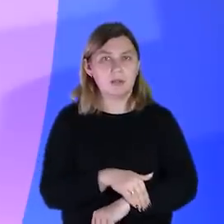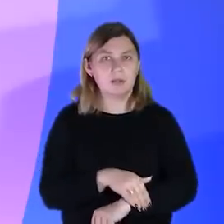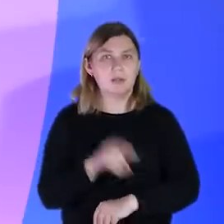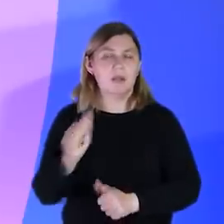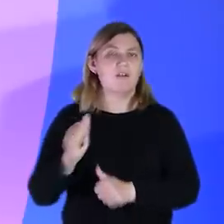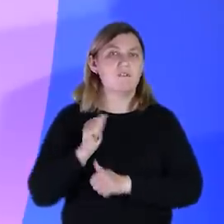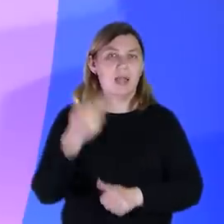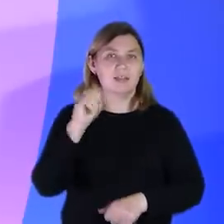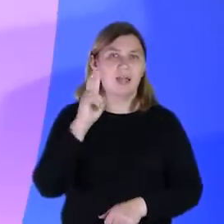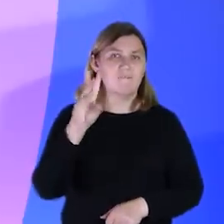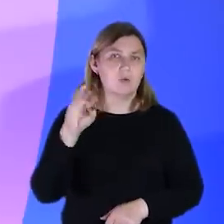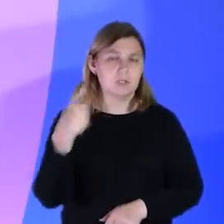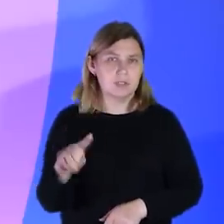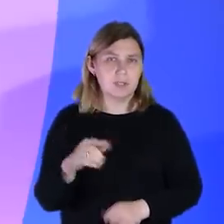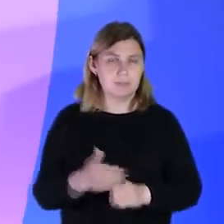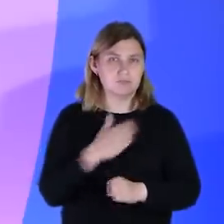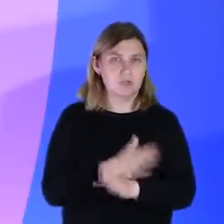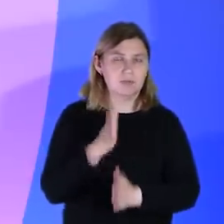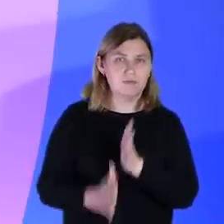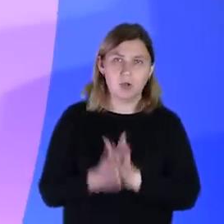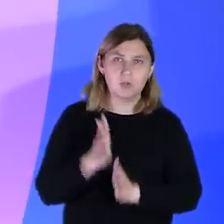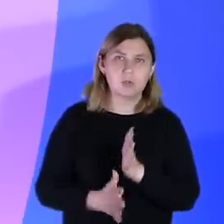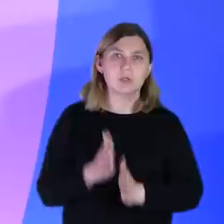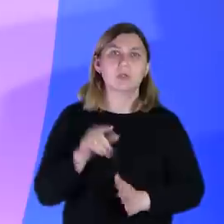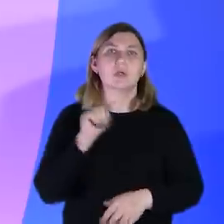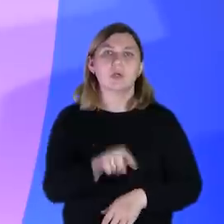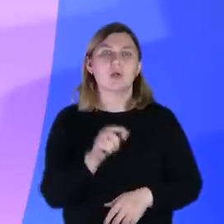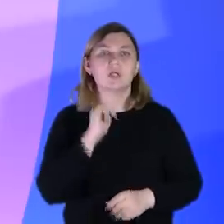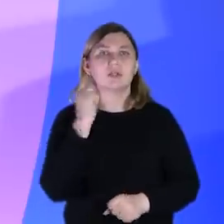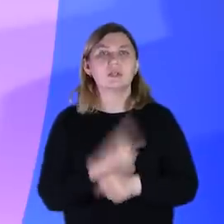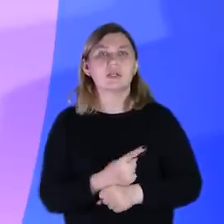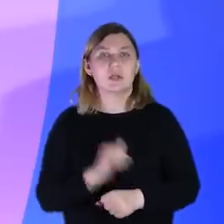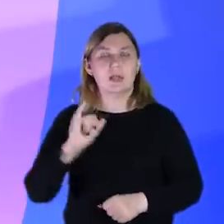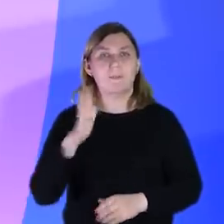"otriadach" wojsk NKWD w okresie przedwojennym. I oni jakby decydowali o kształcie tej formacji.